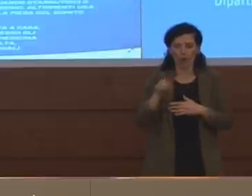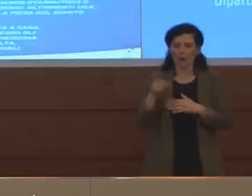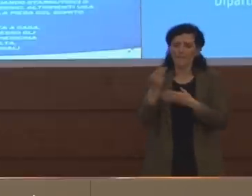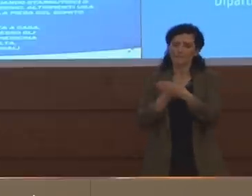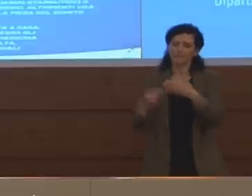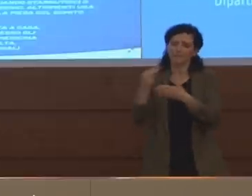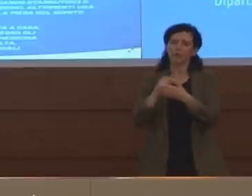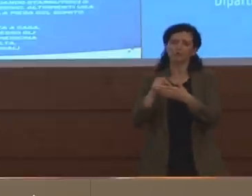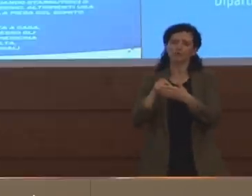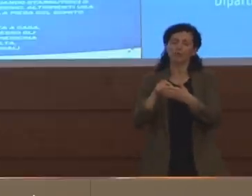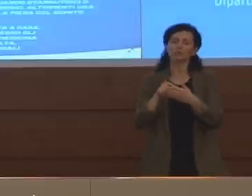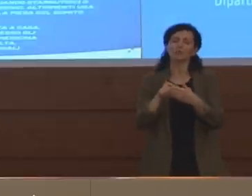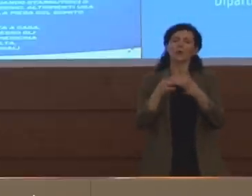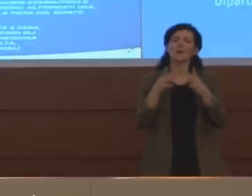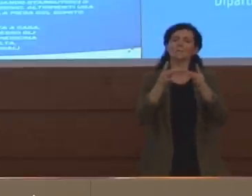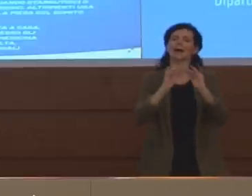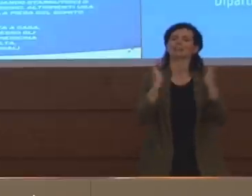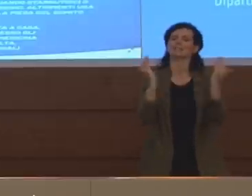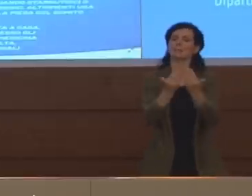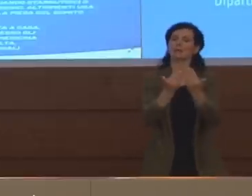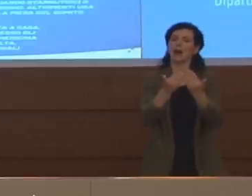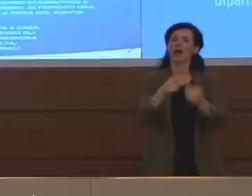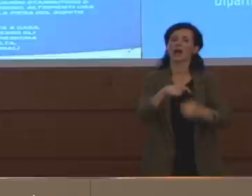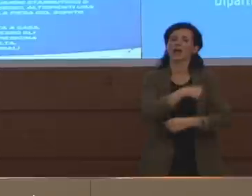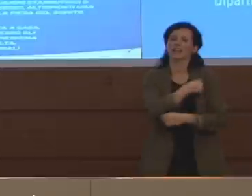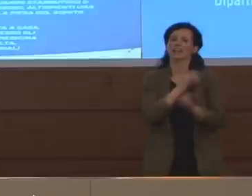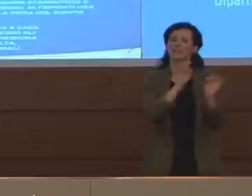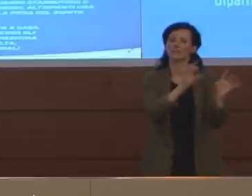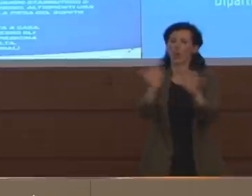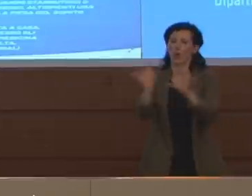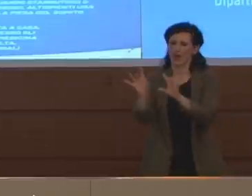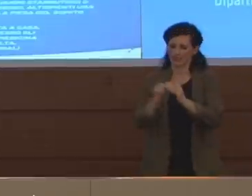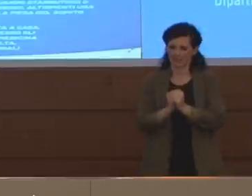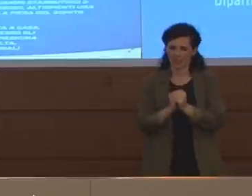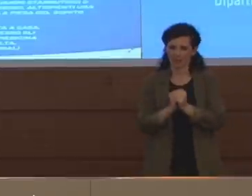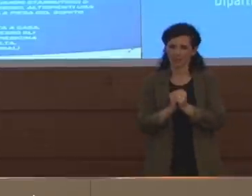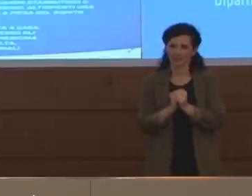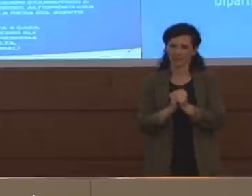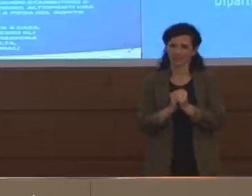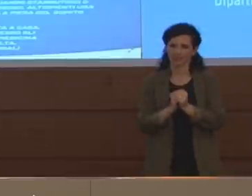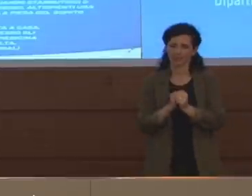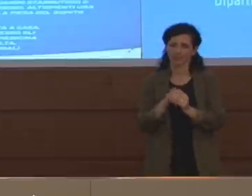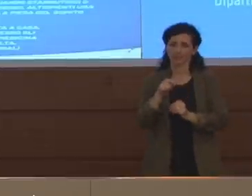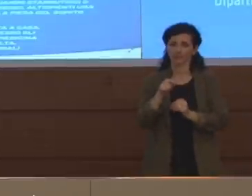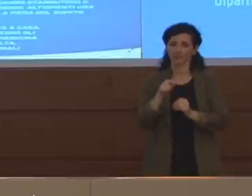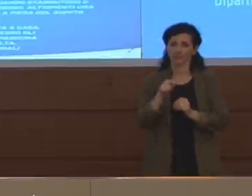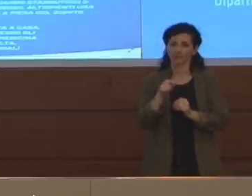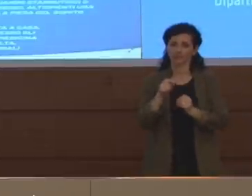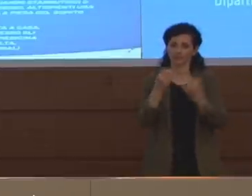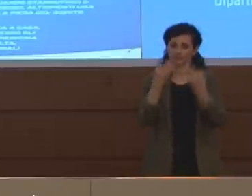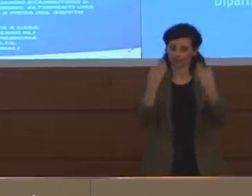influenzali. Non appena è venuto fuori il tema della